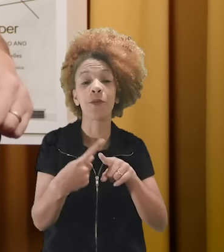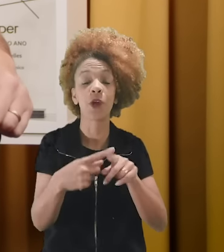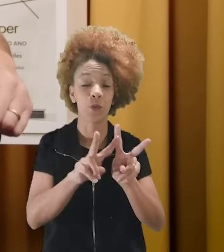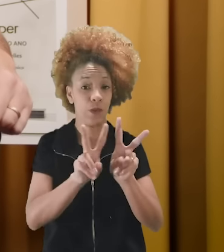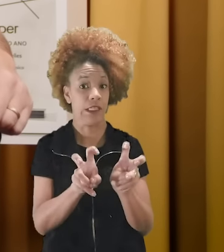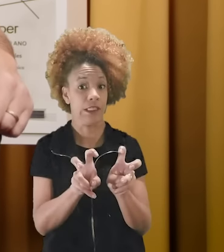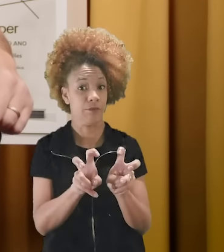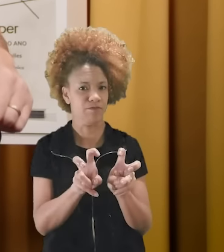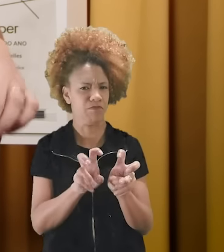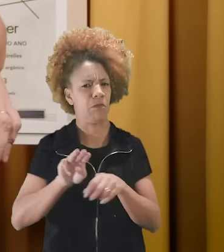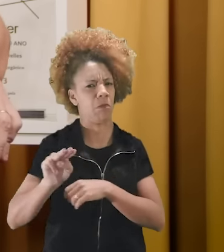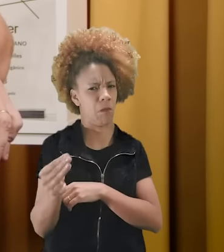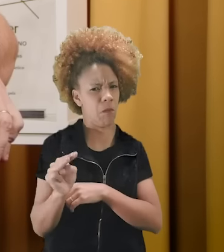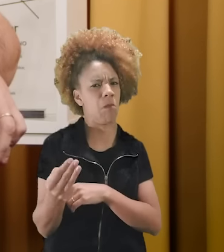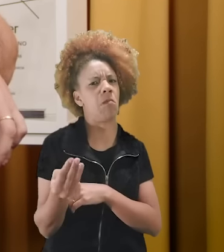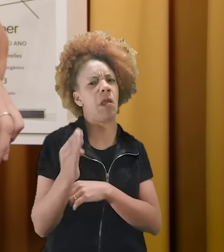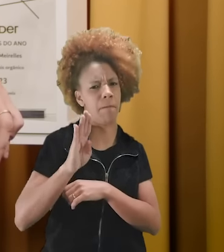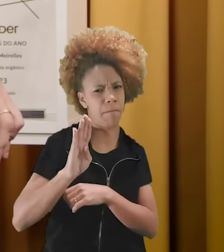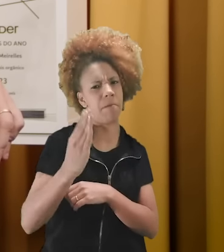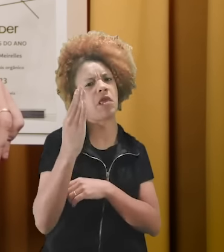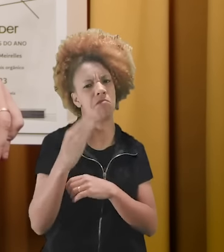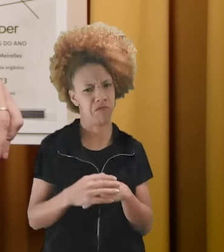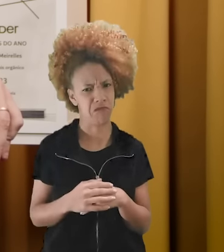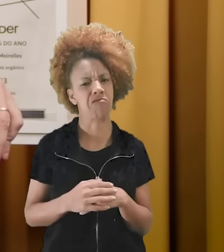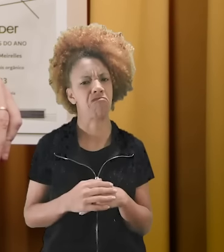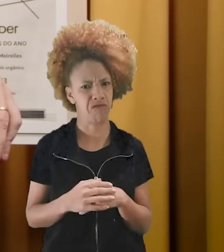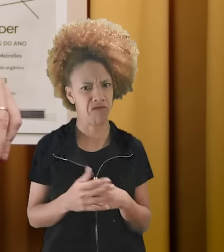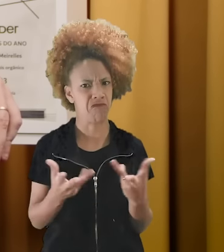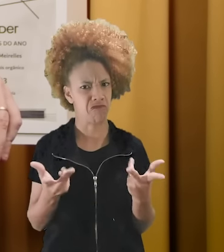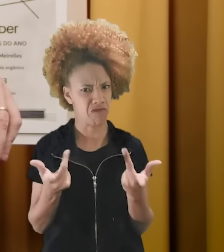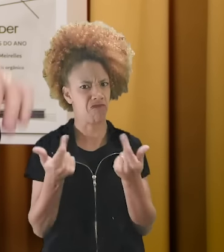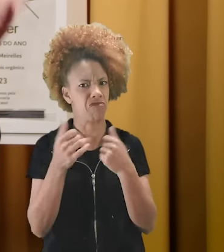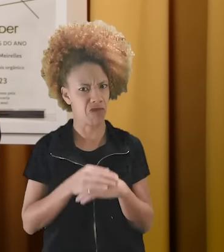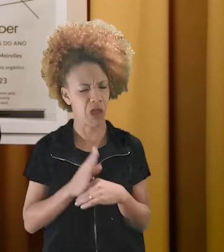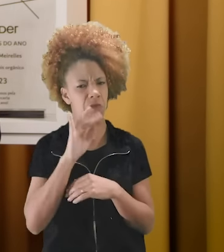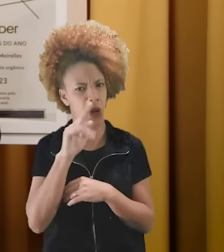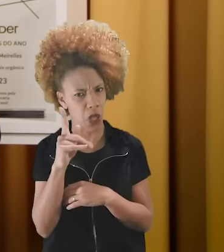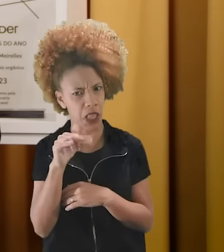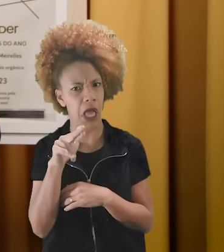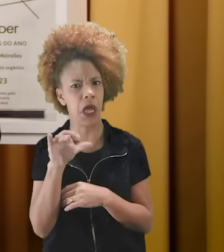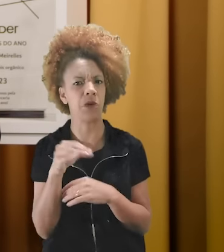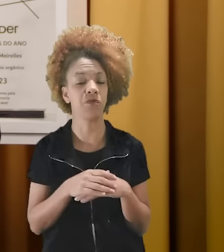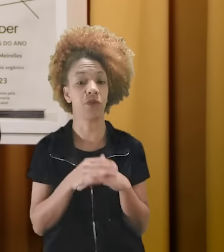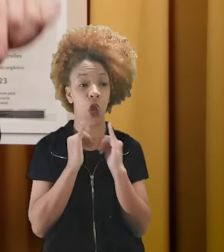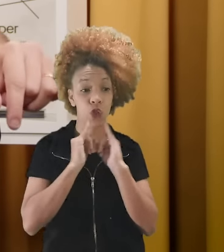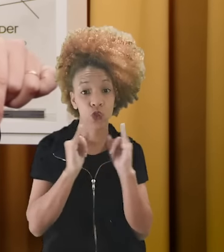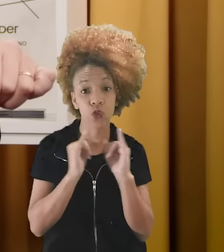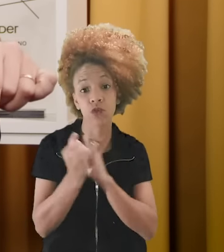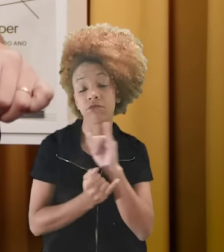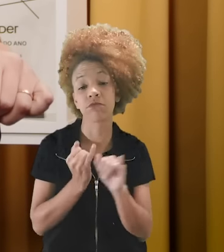falar de um assunto bilionário é um assunto que tá cada vez maior no discurso da internet não só da